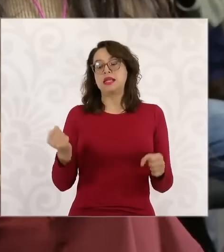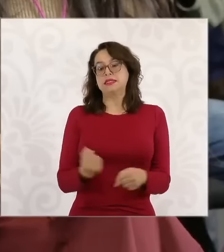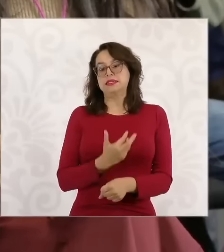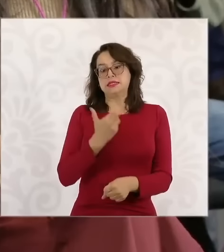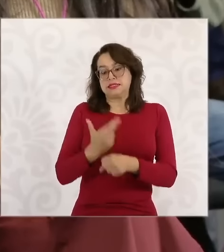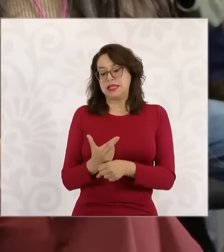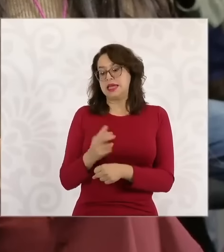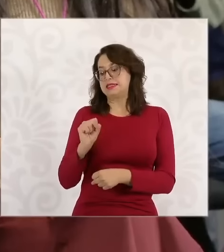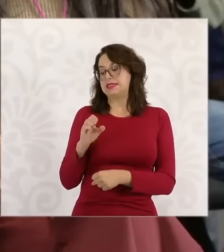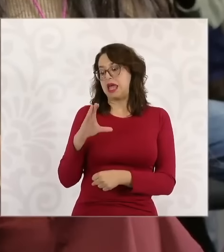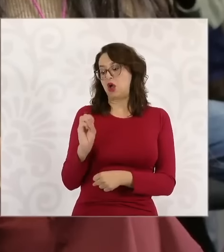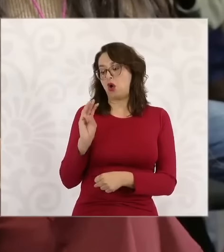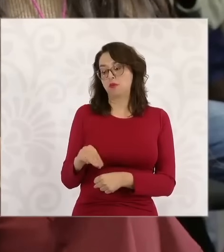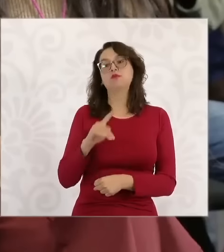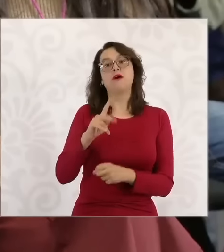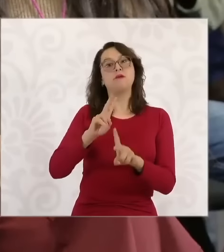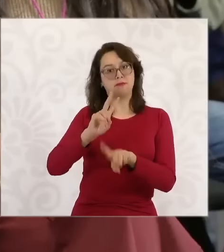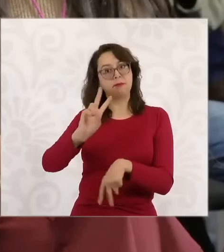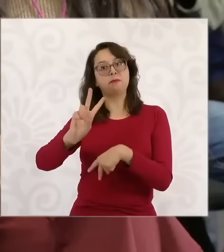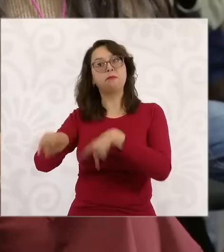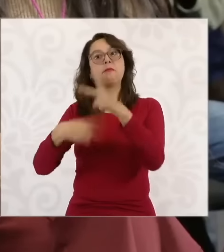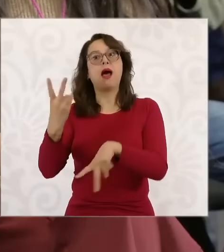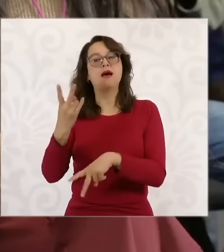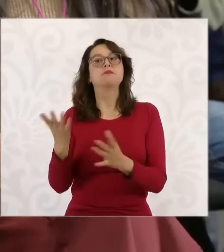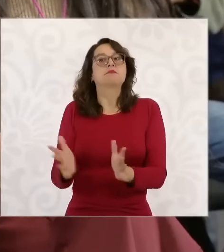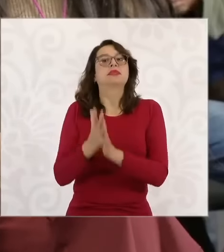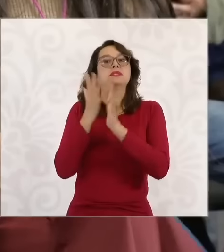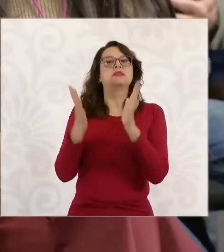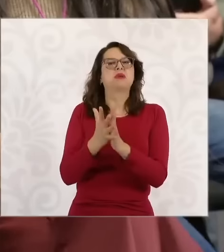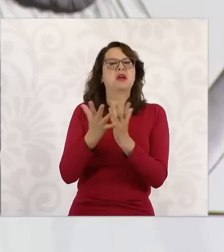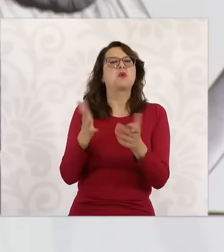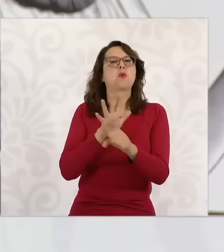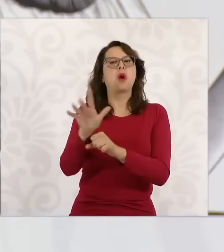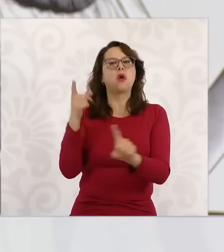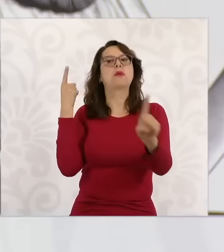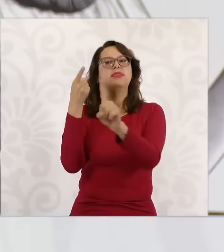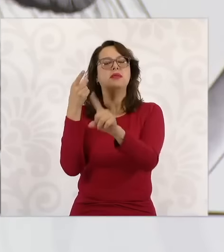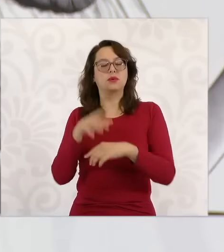quien participa o va a participar en esta cumbre? presidenta, él tiene reuniones con distintos